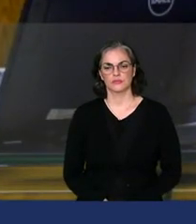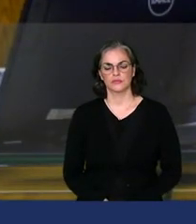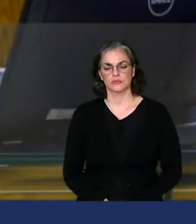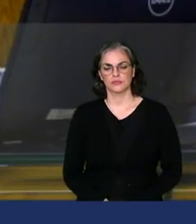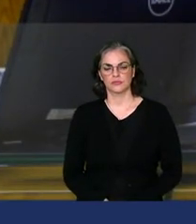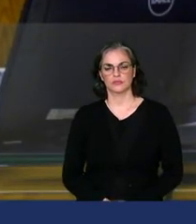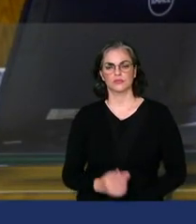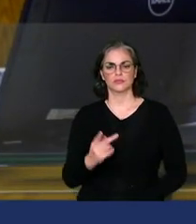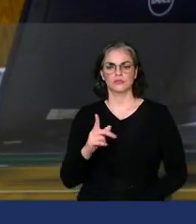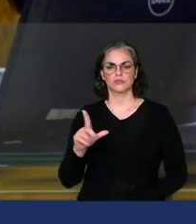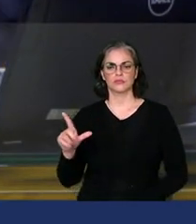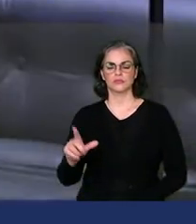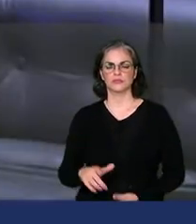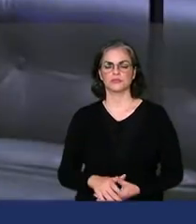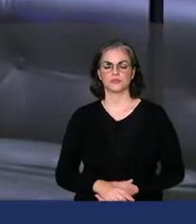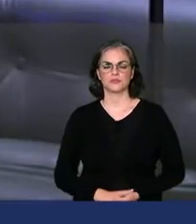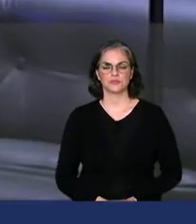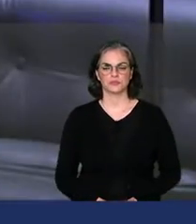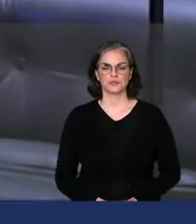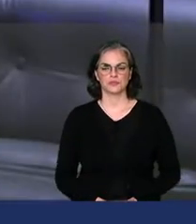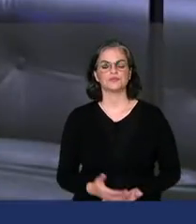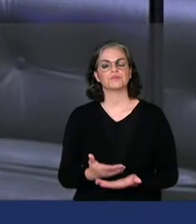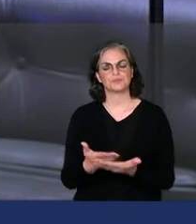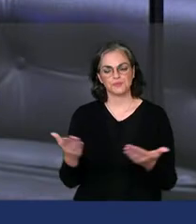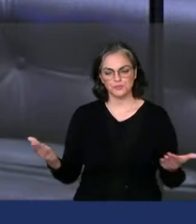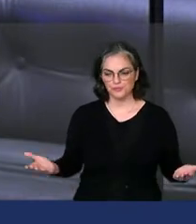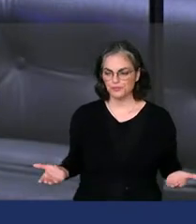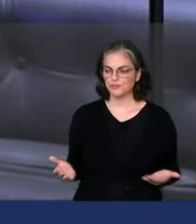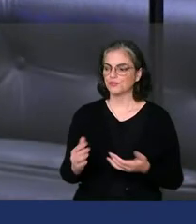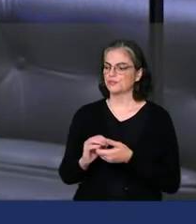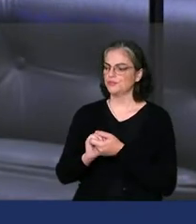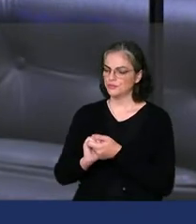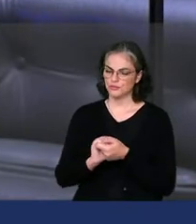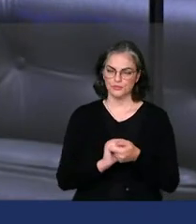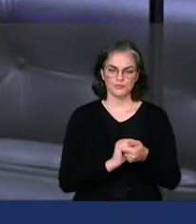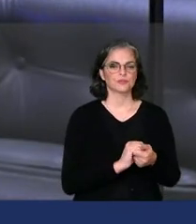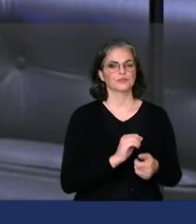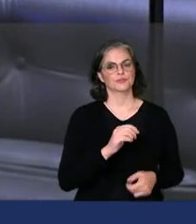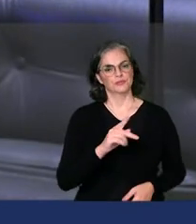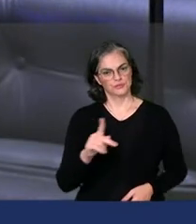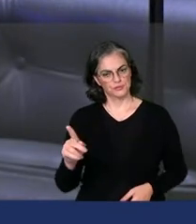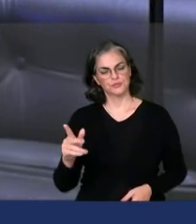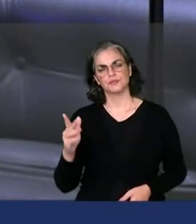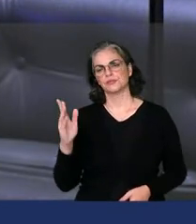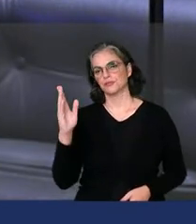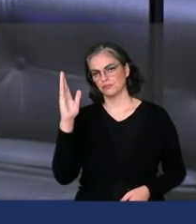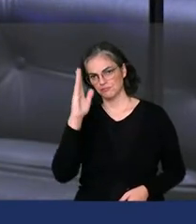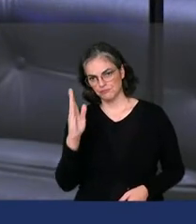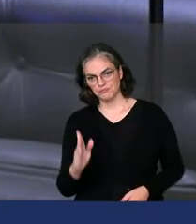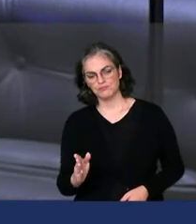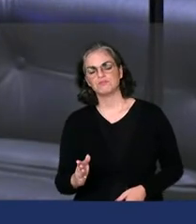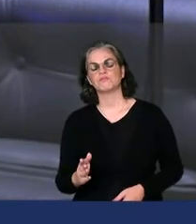[PRESIDENTE]: PL, DEPUTADO. [DEPUTADO]: PRESIDENTE, DEPUTADOS, BRASILEIROS, HOJE NÓS ESTAMOS